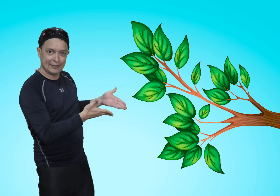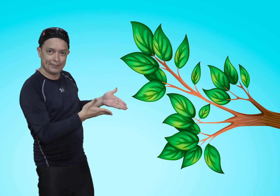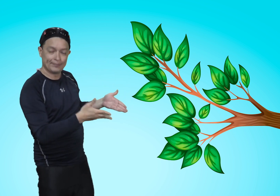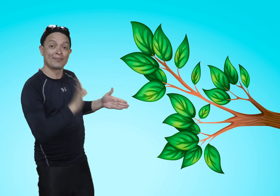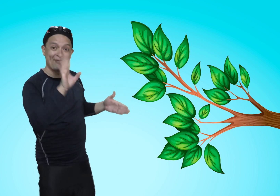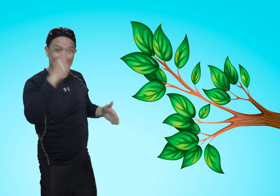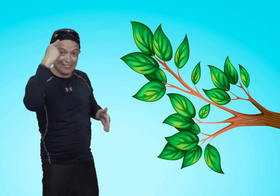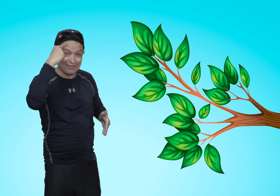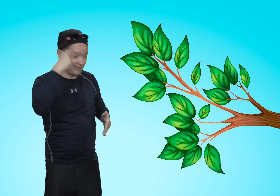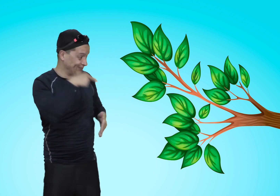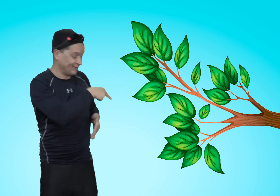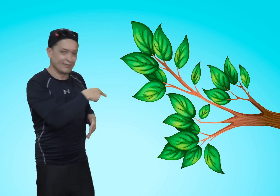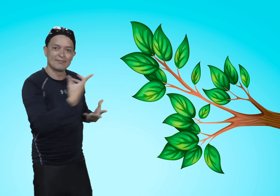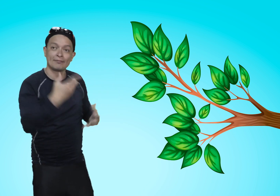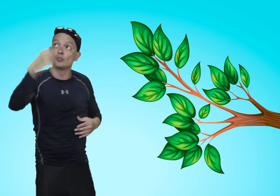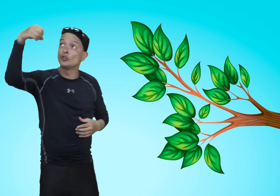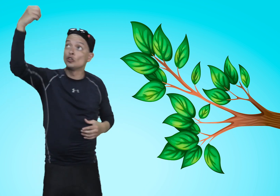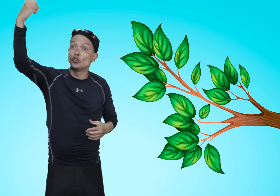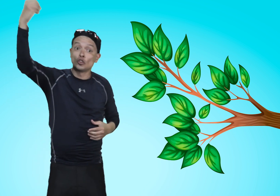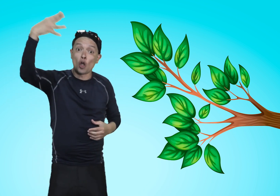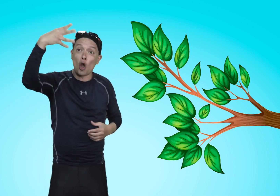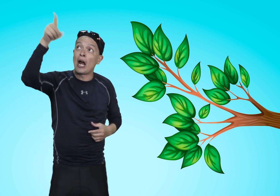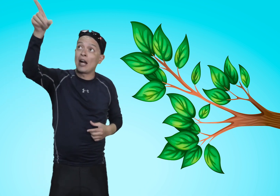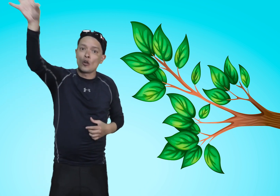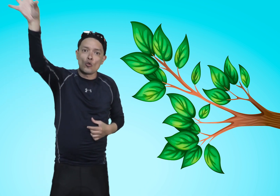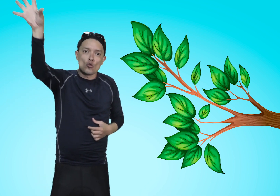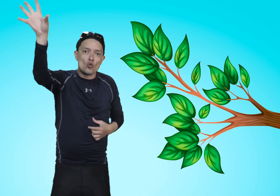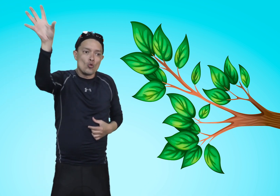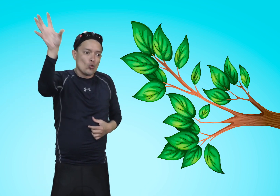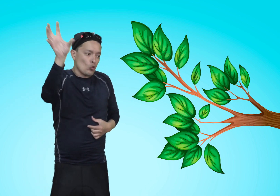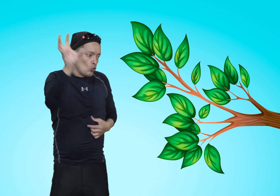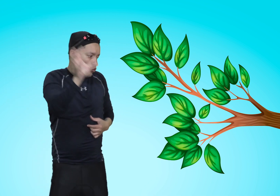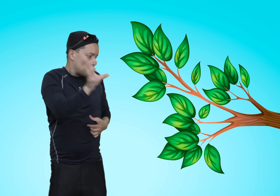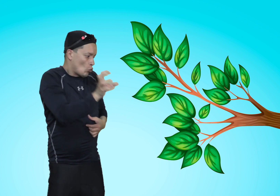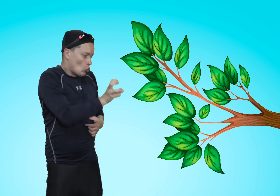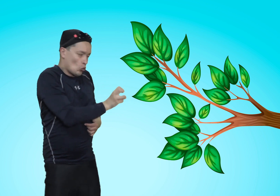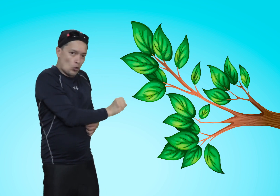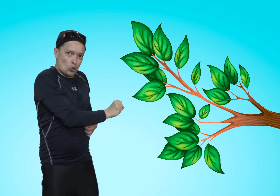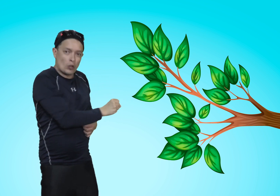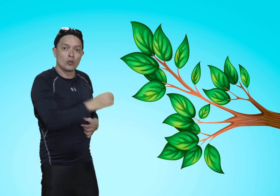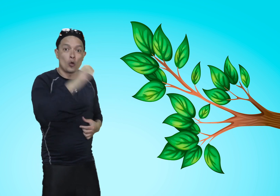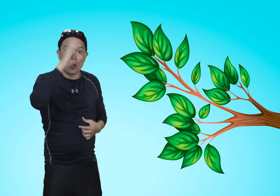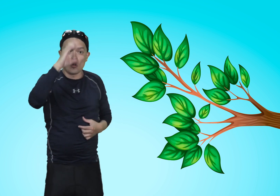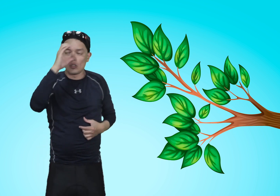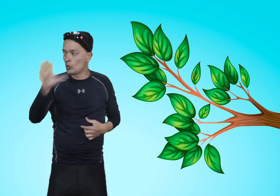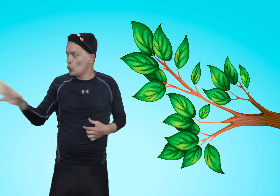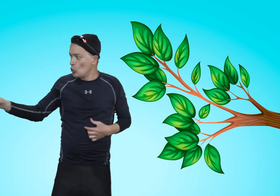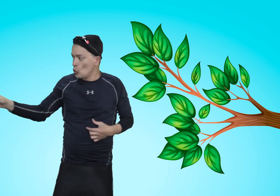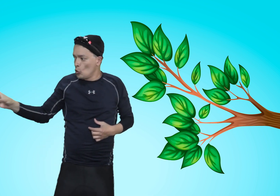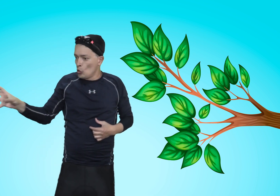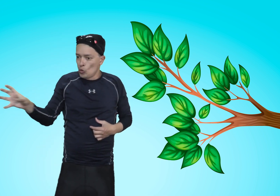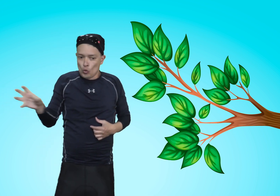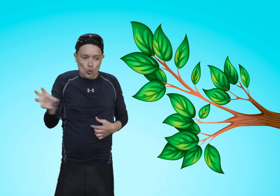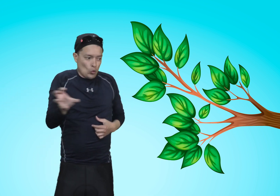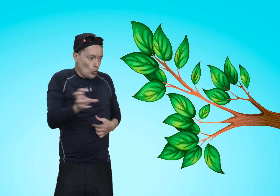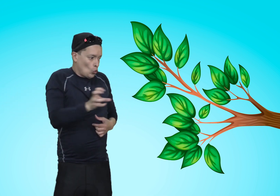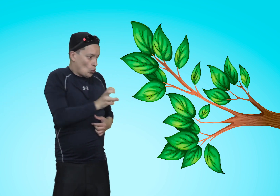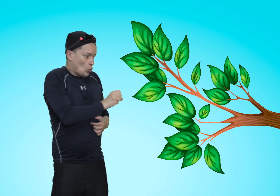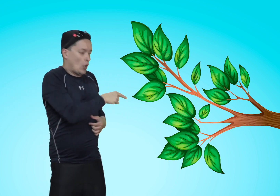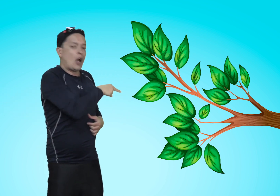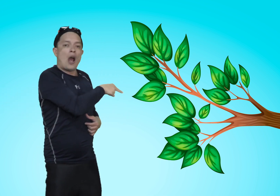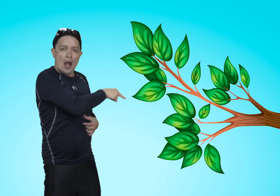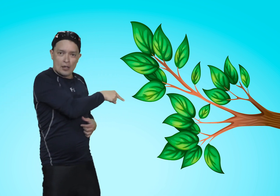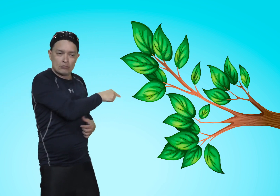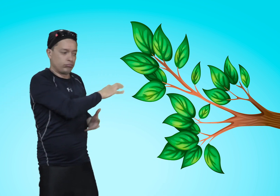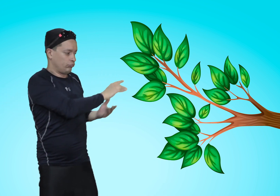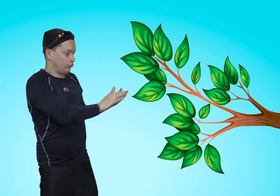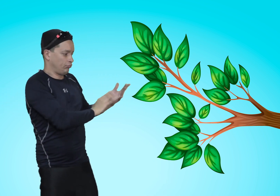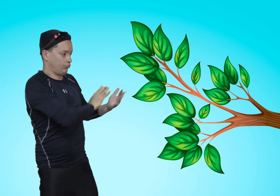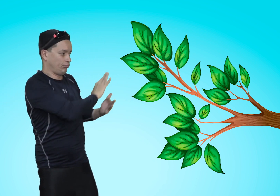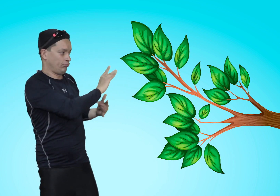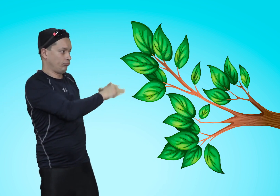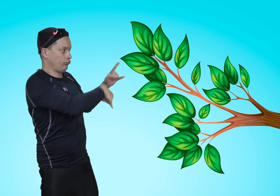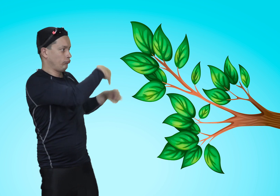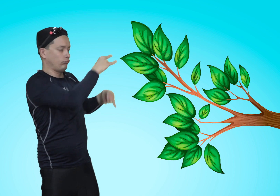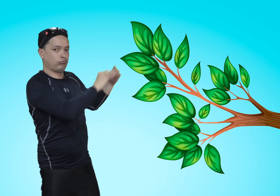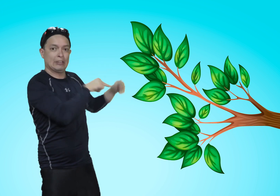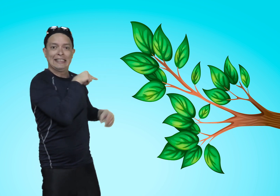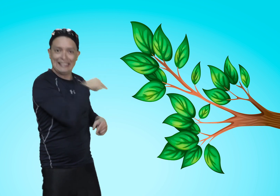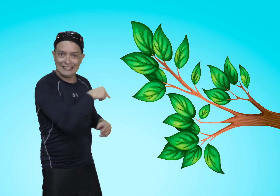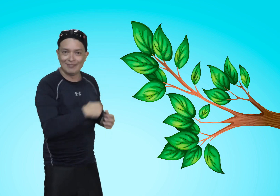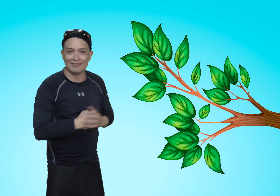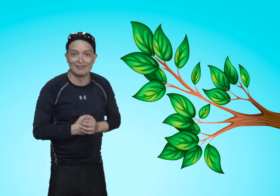las hojas absorben la energía solar, el CO2, y lo convierten en alimento para la planta.